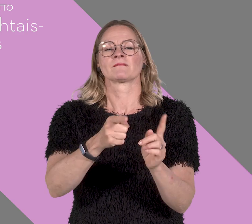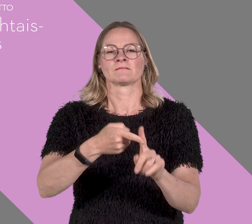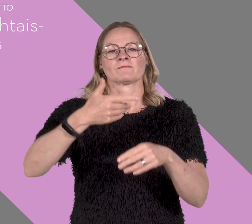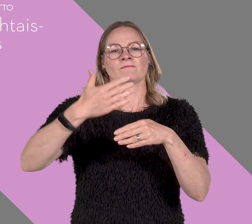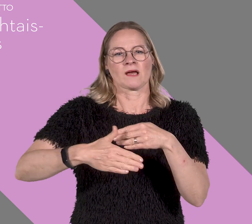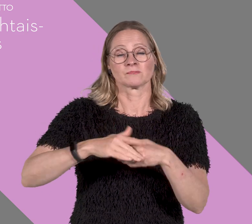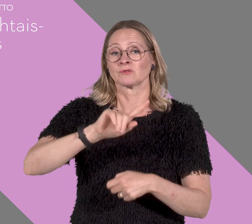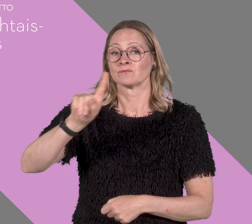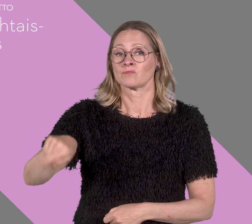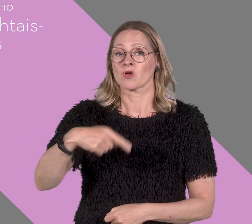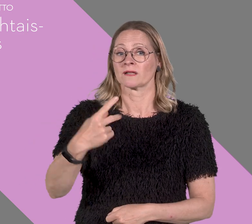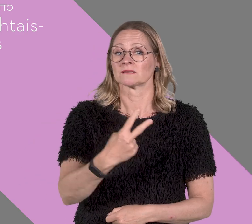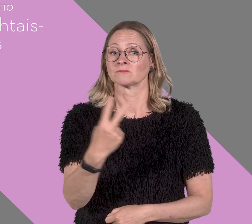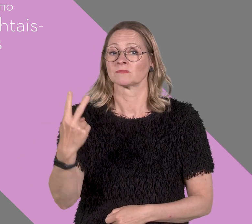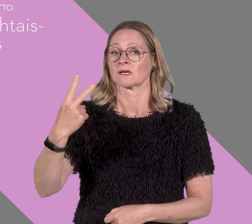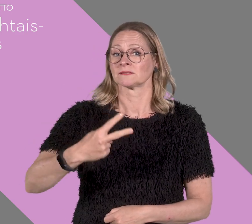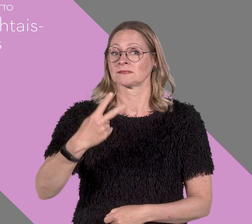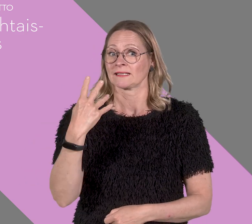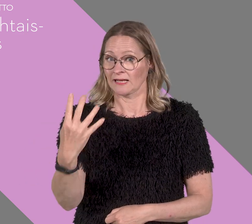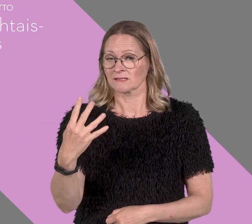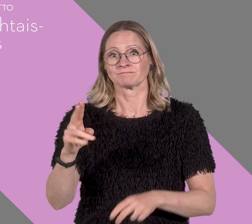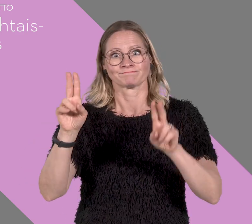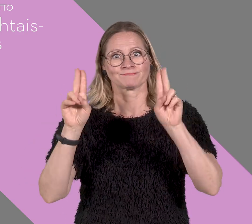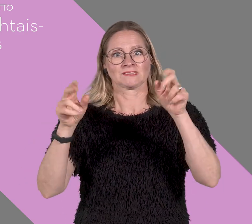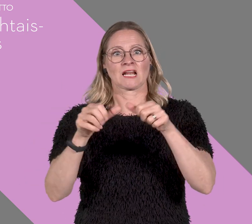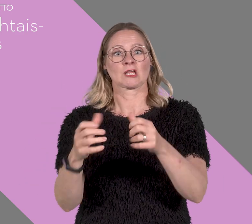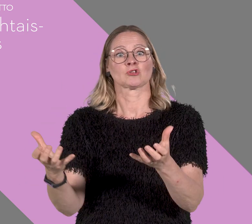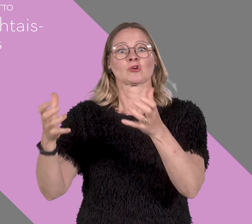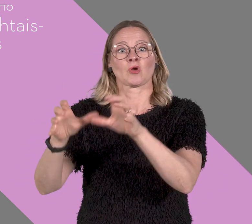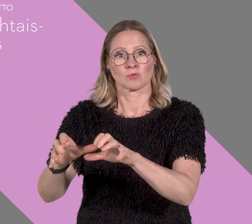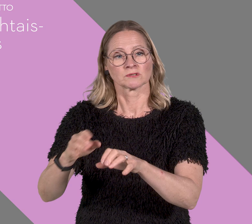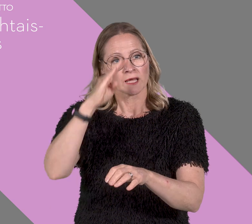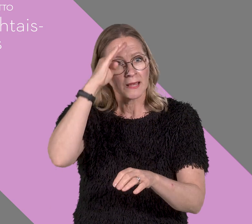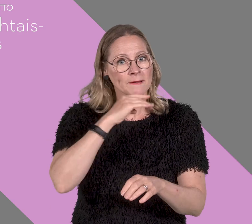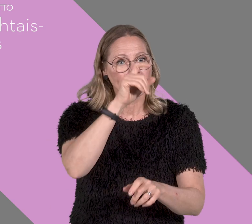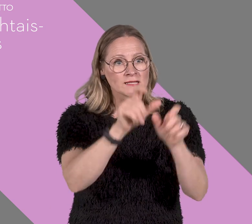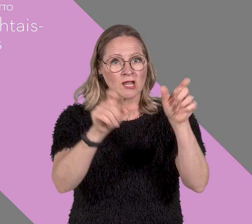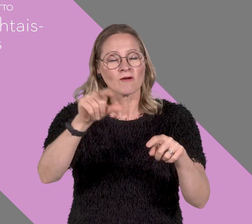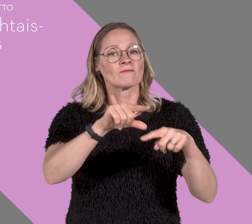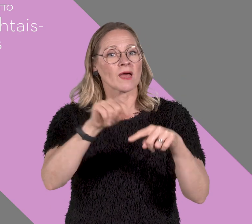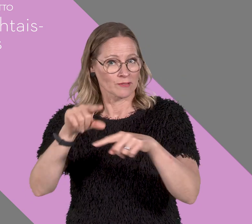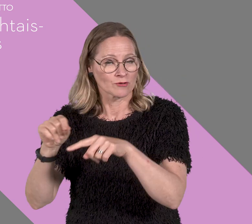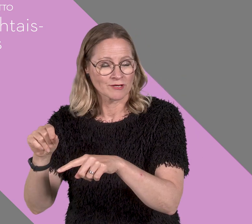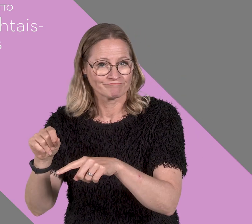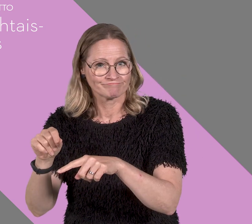valmistelemaan vuoden 2024 varsinaisen liittokokouksen henkilövalintoja.